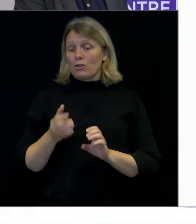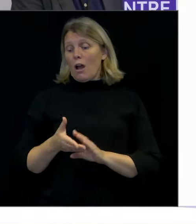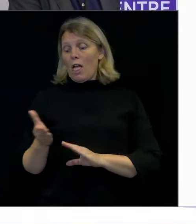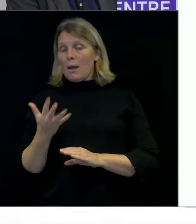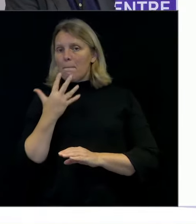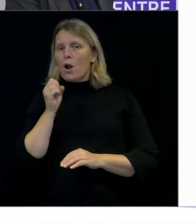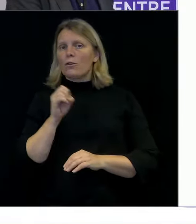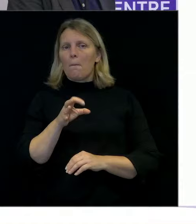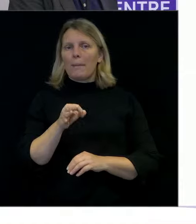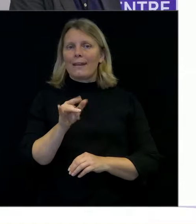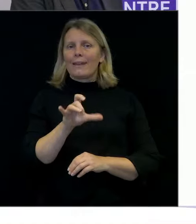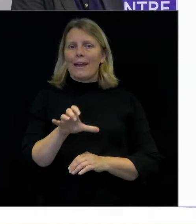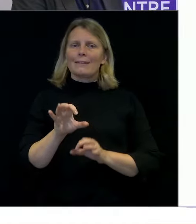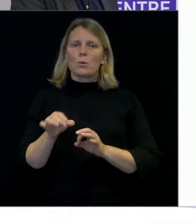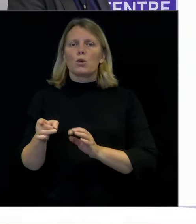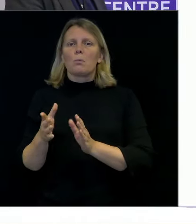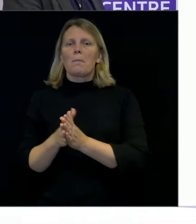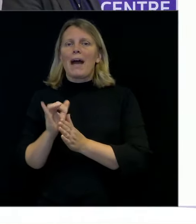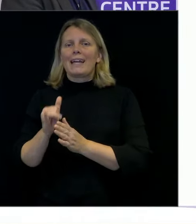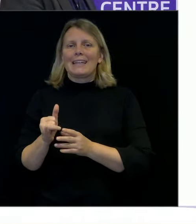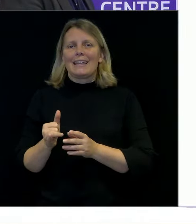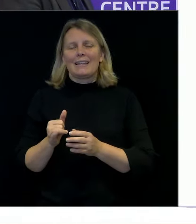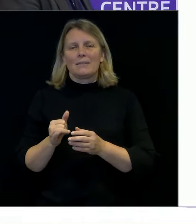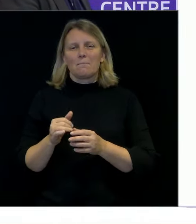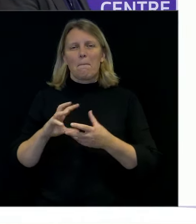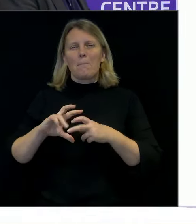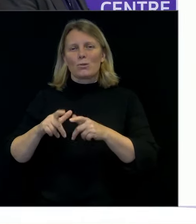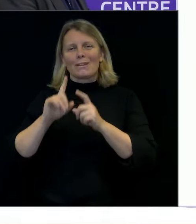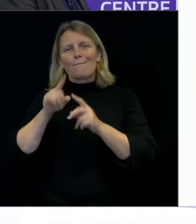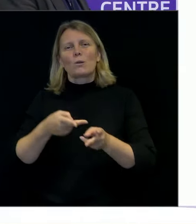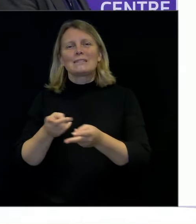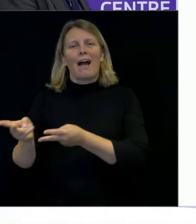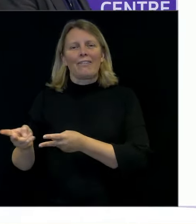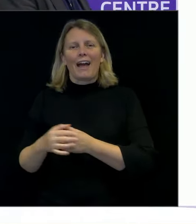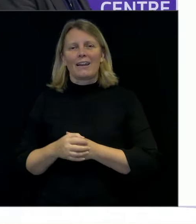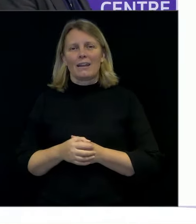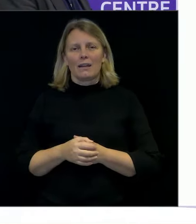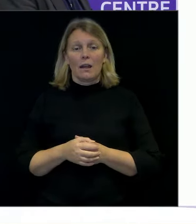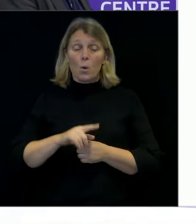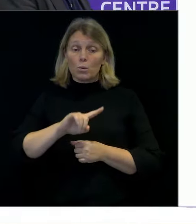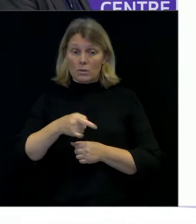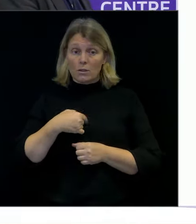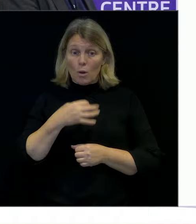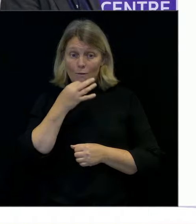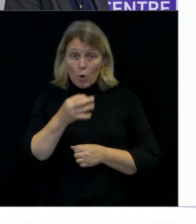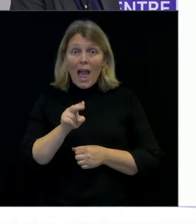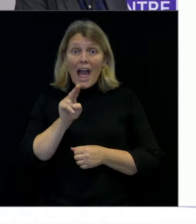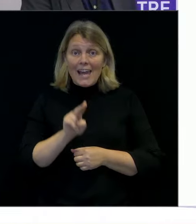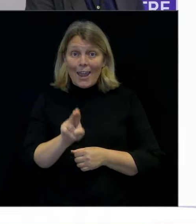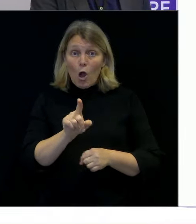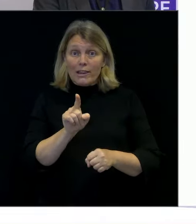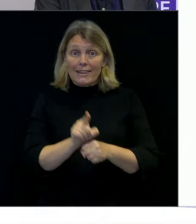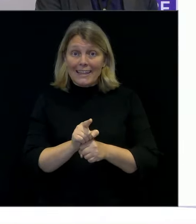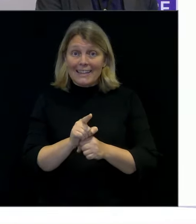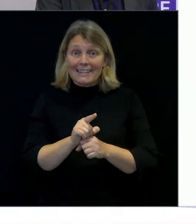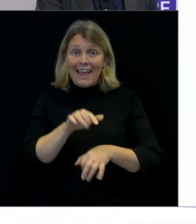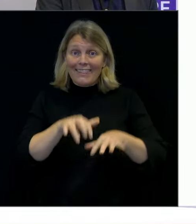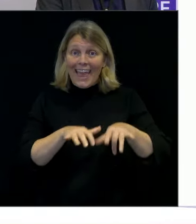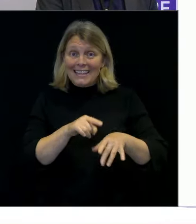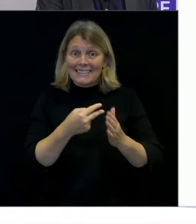Sedan ska jag ha en avstickare om PTS inblandning.